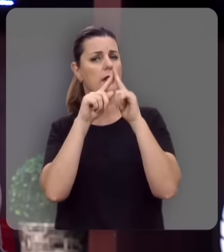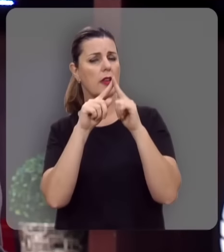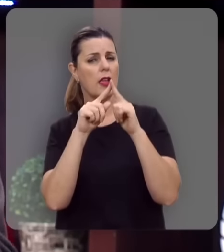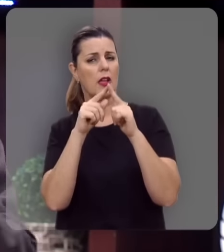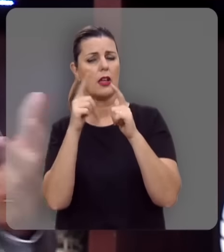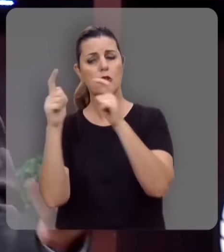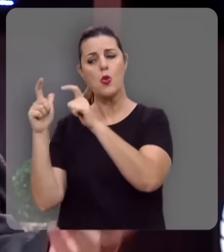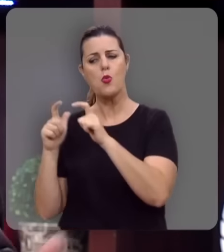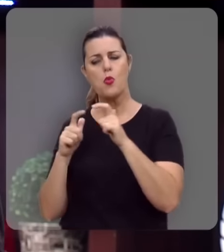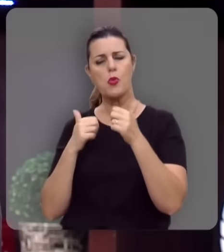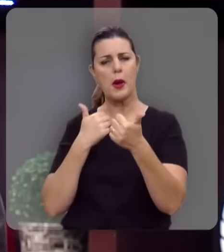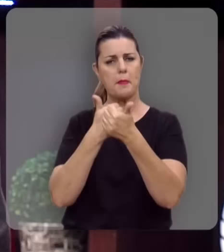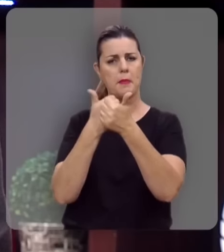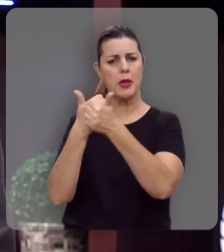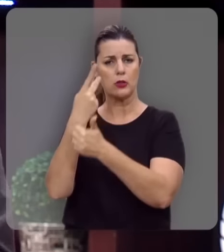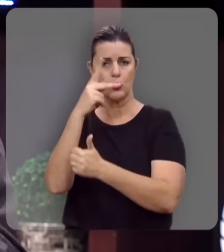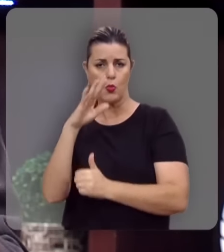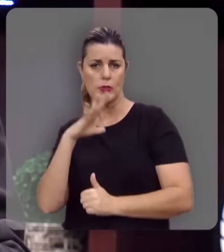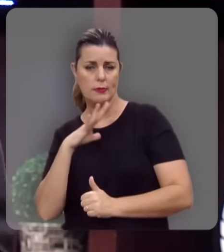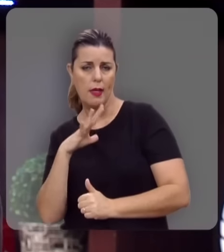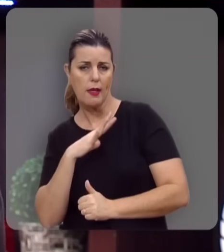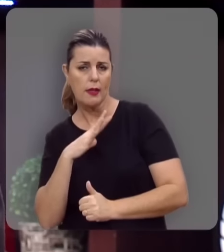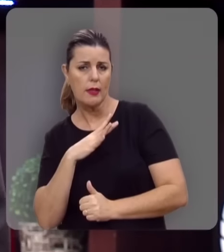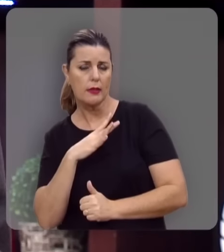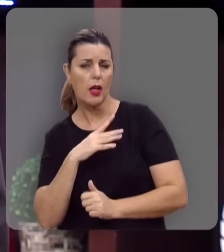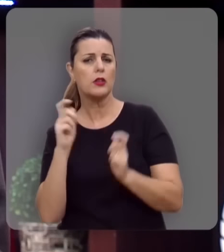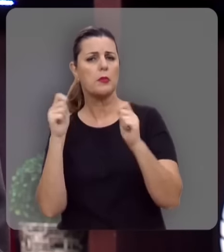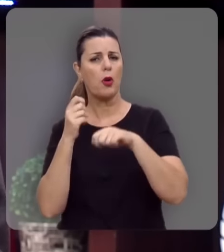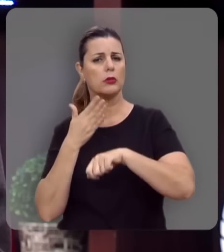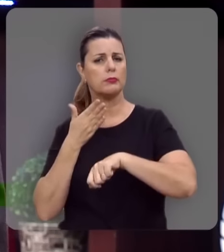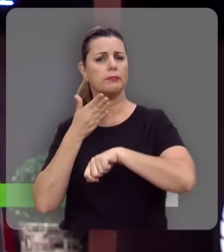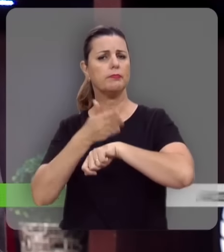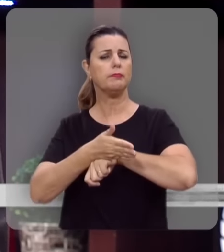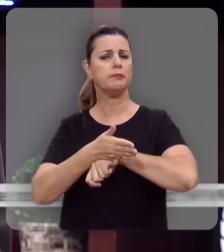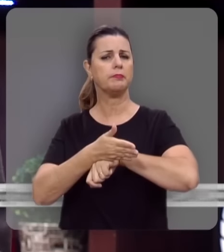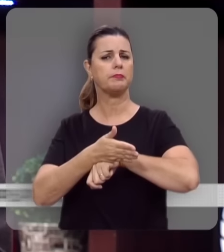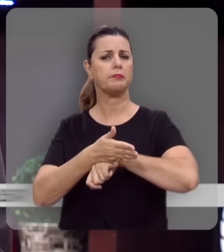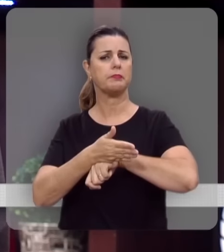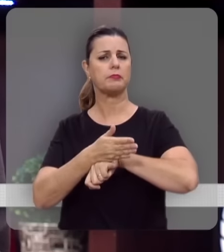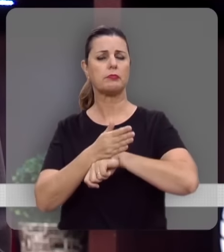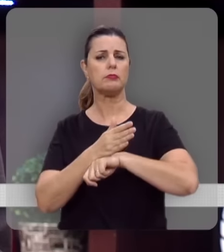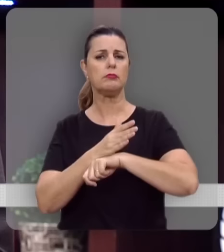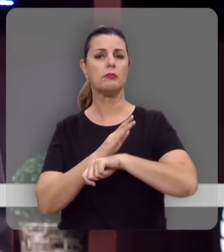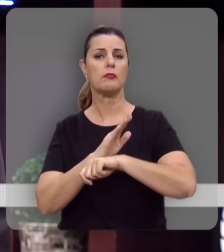nossas igrejas locais espalhadas pelo nosso país, você pode fazer isso também acessando